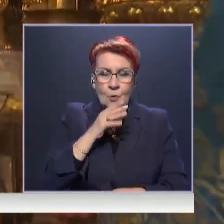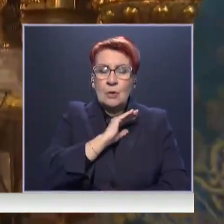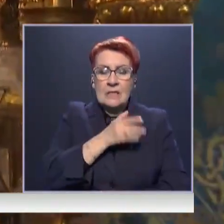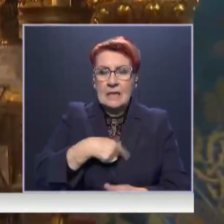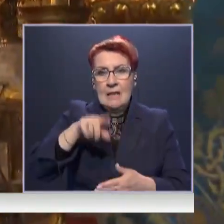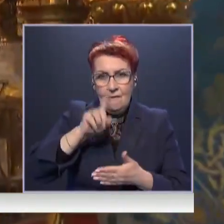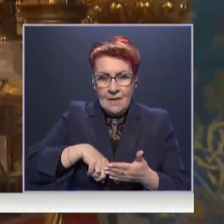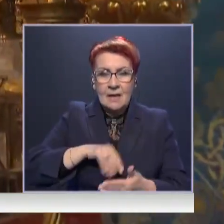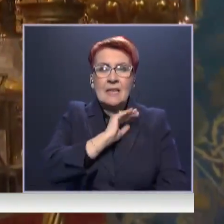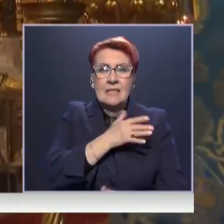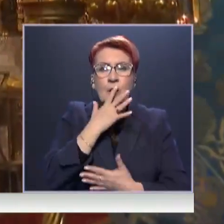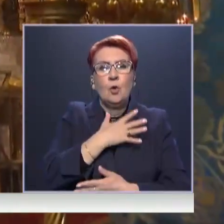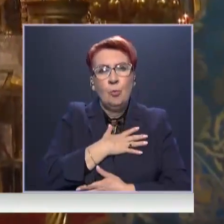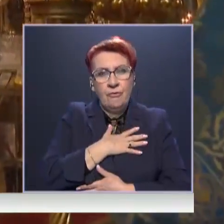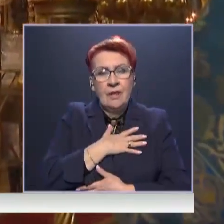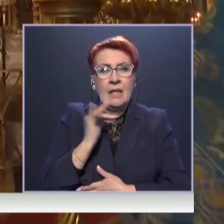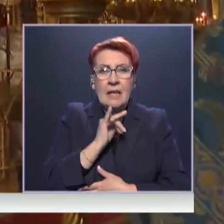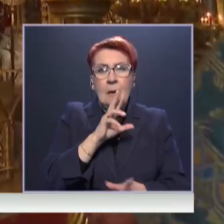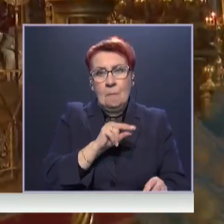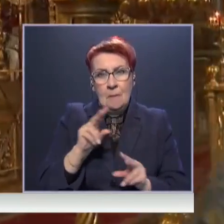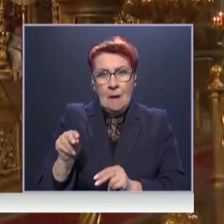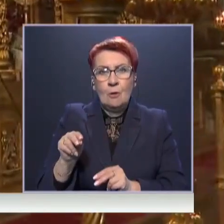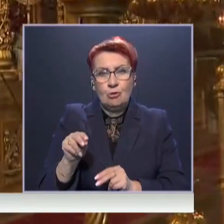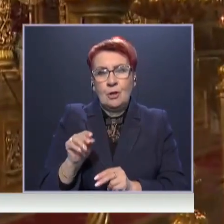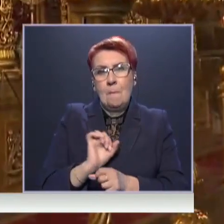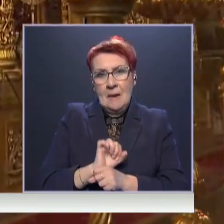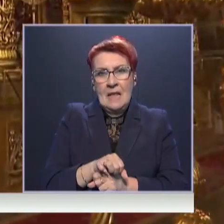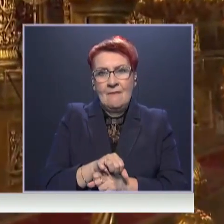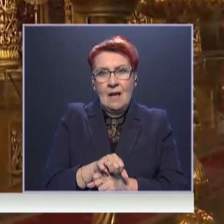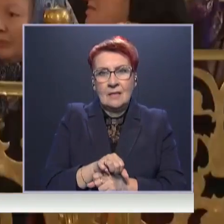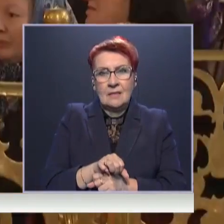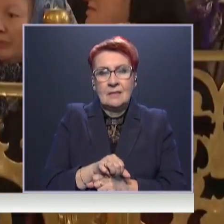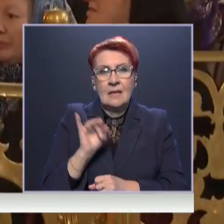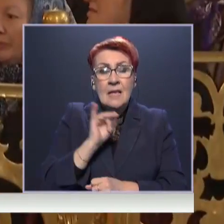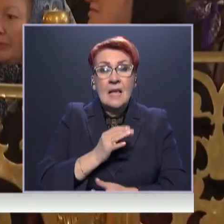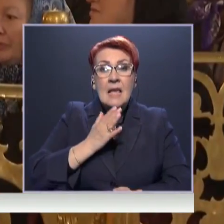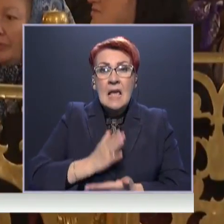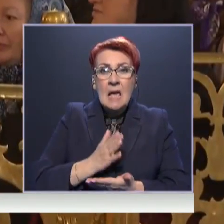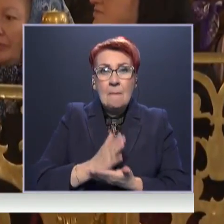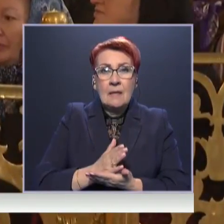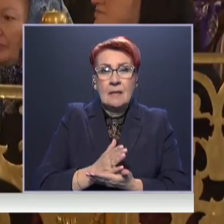силы любви их благополучно преодолевала и именно это